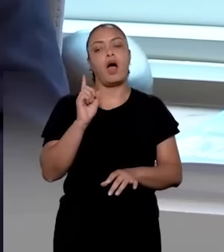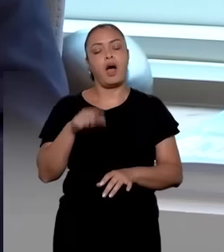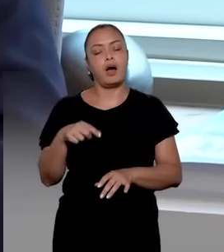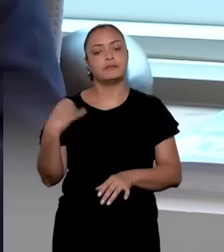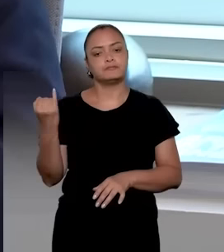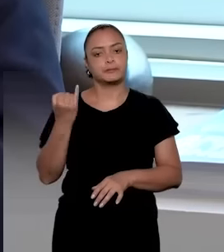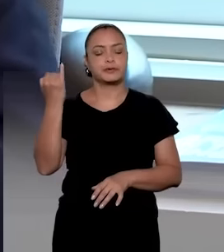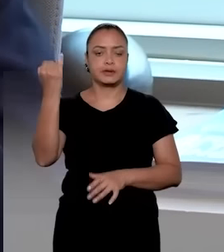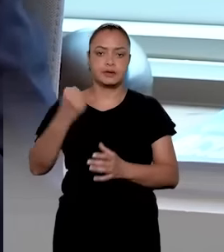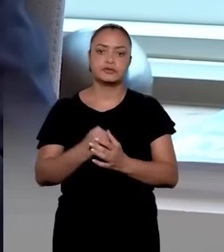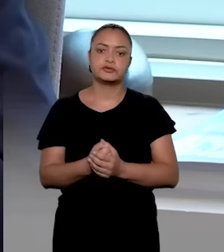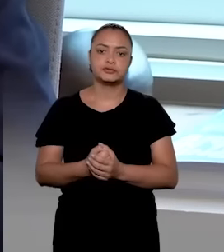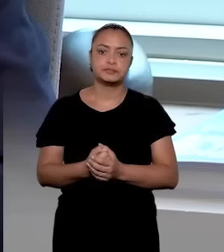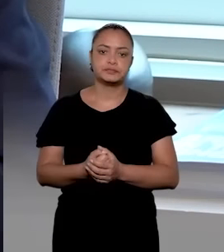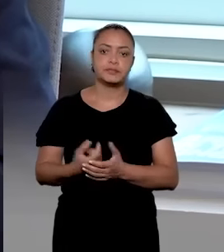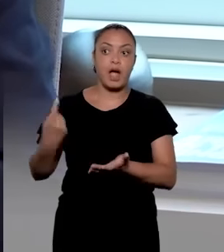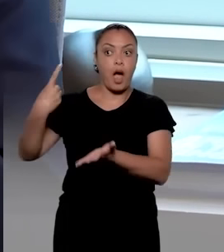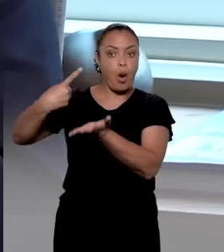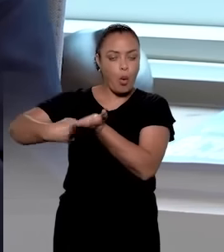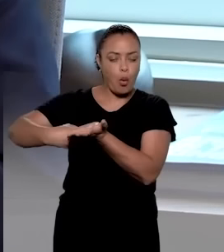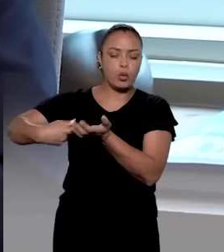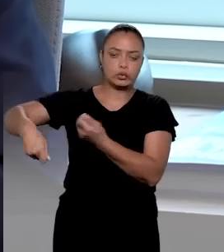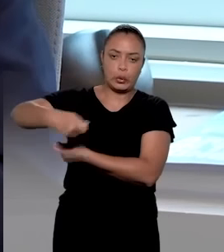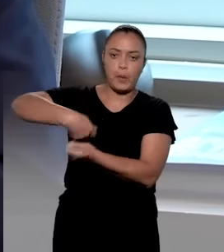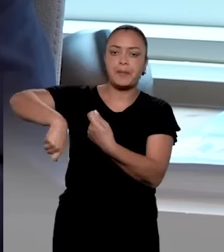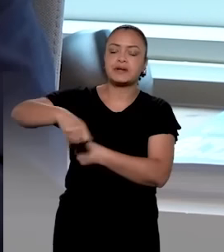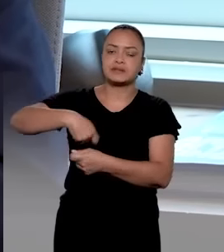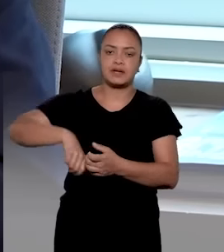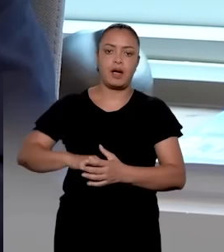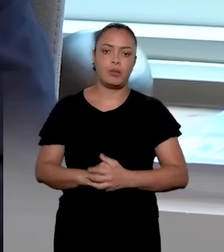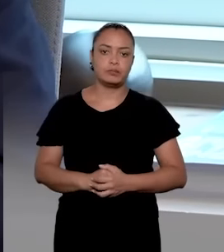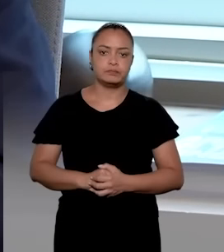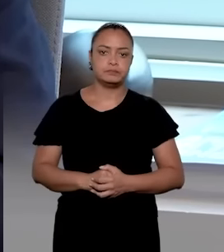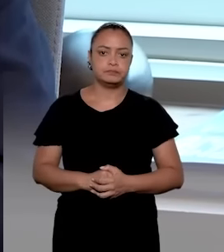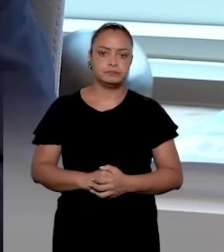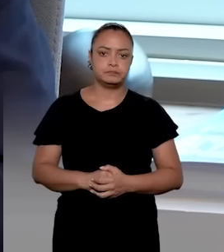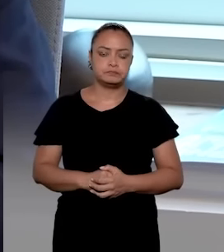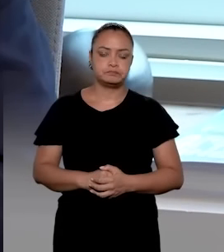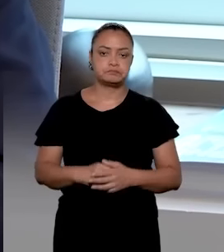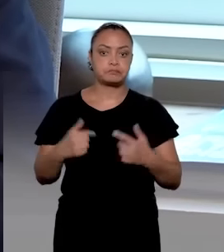por isso que é importante criar mercados em acordos comerciais significativos.